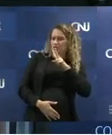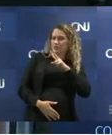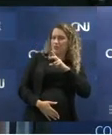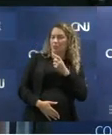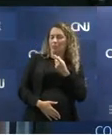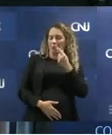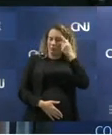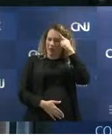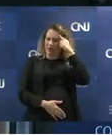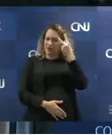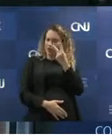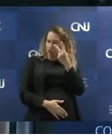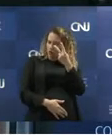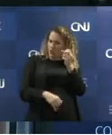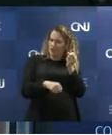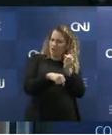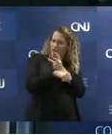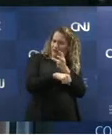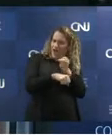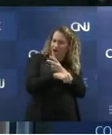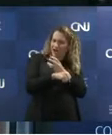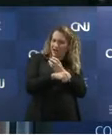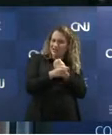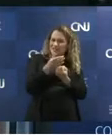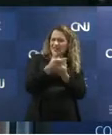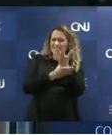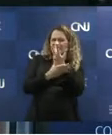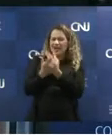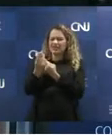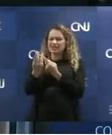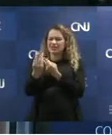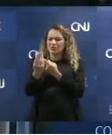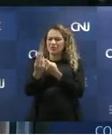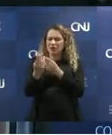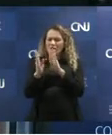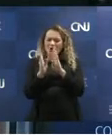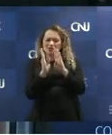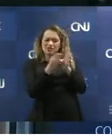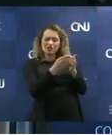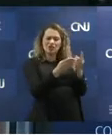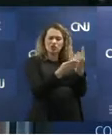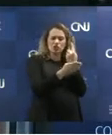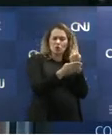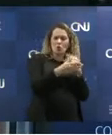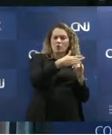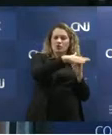criadas no mesmo ato, sendo destinadas à mesma instituição. O que trazemos aqui?